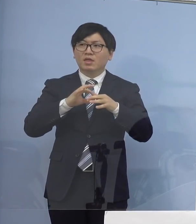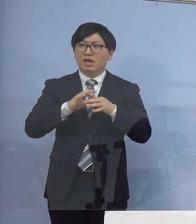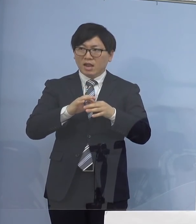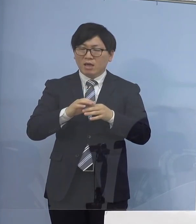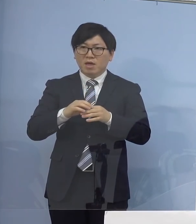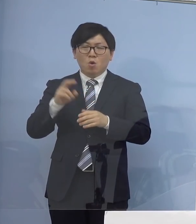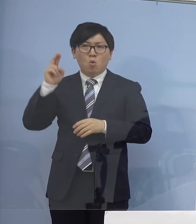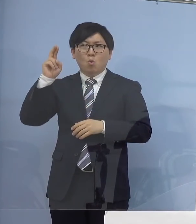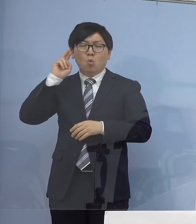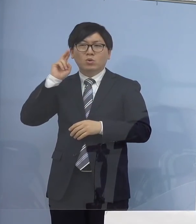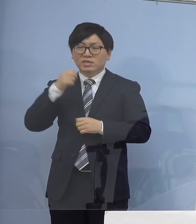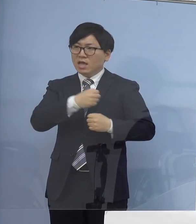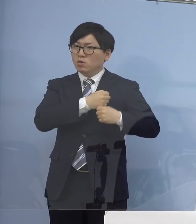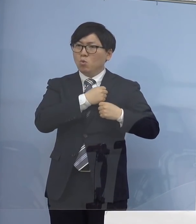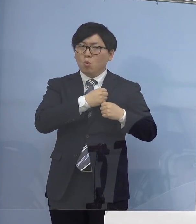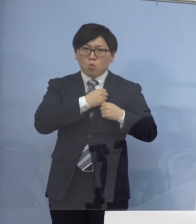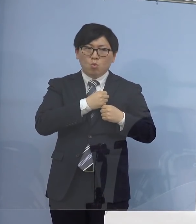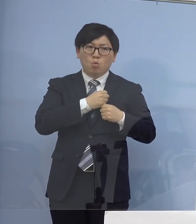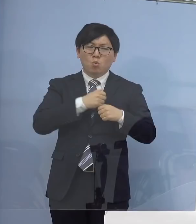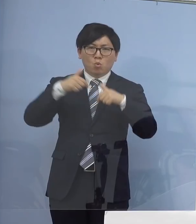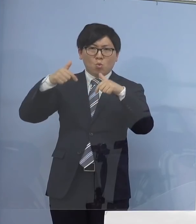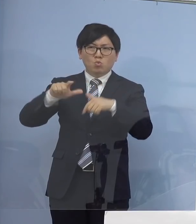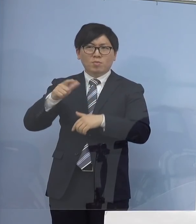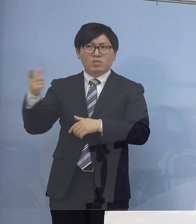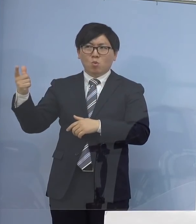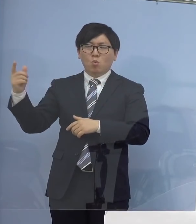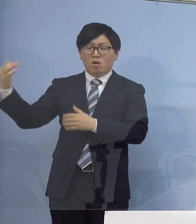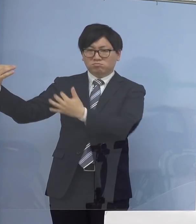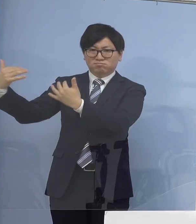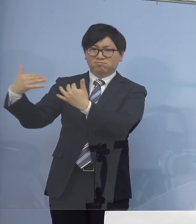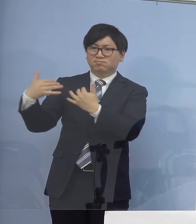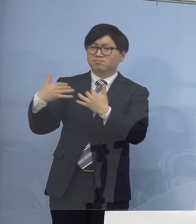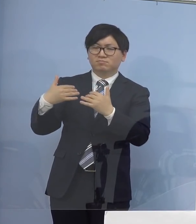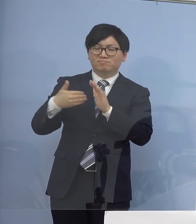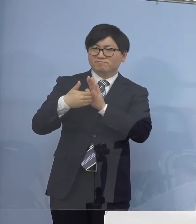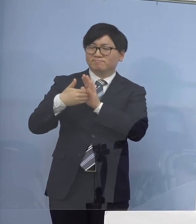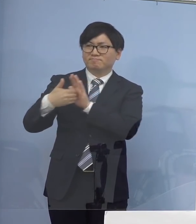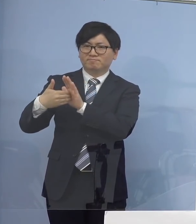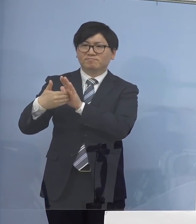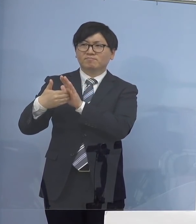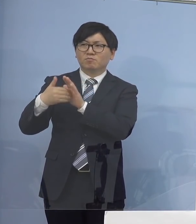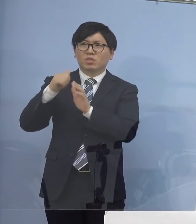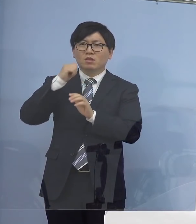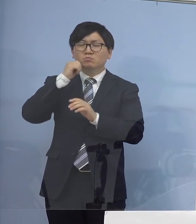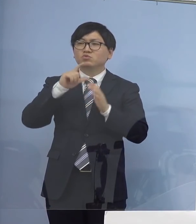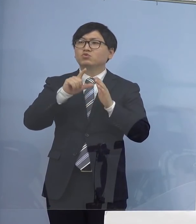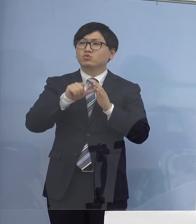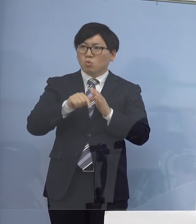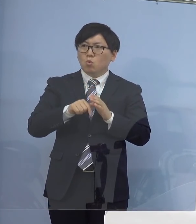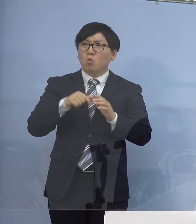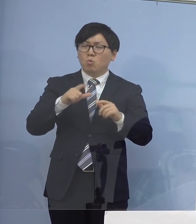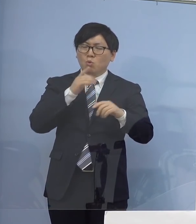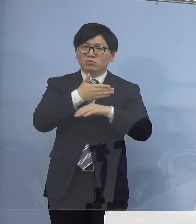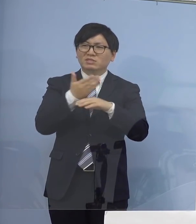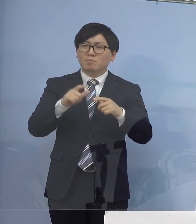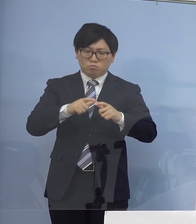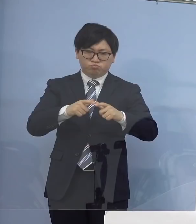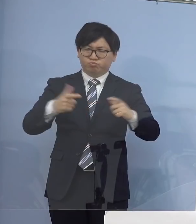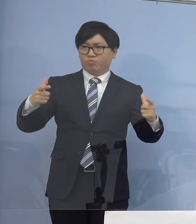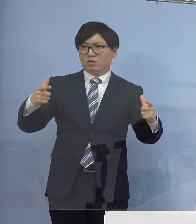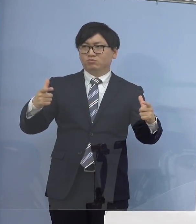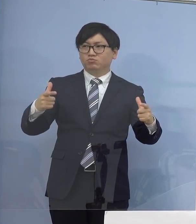こうしたところが押さえ込みが図られないと 外周部はどうしても自動的に増えるということになりますので